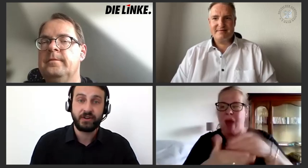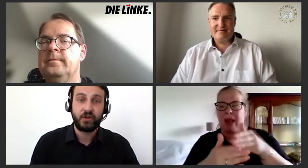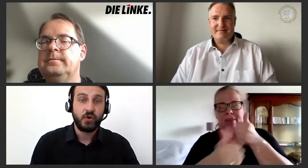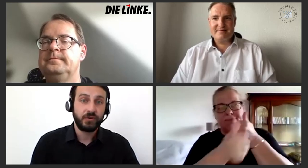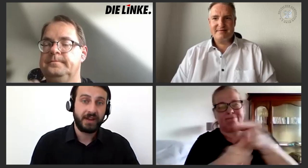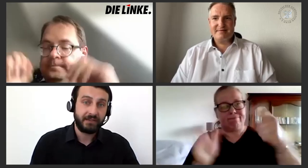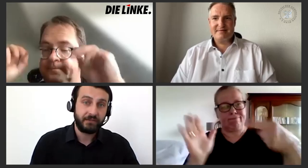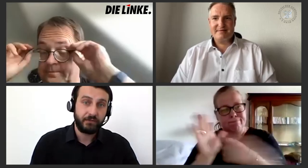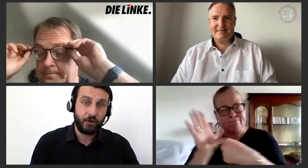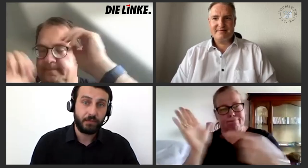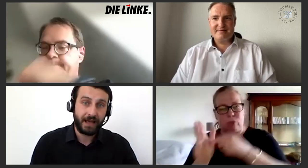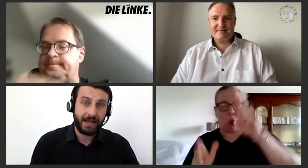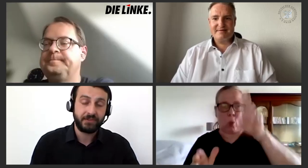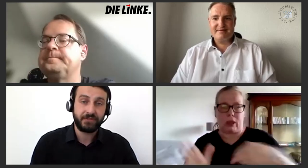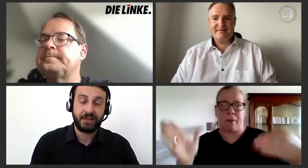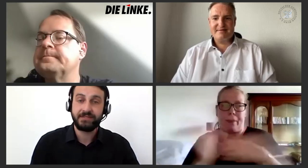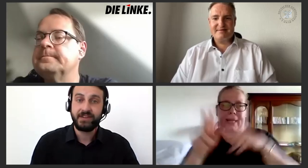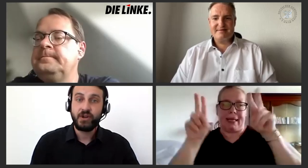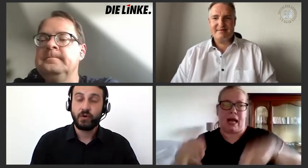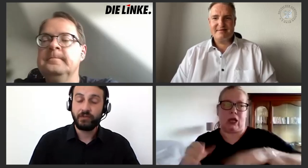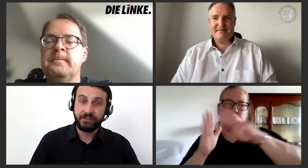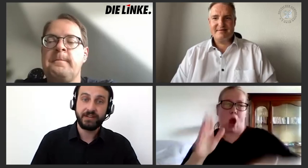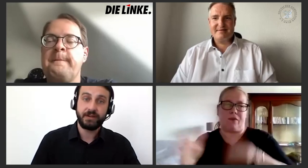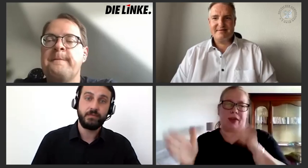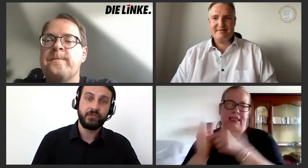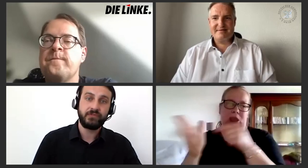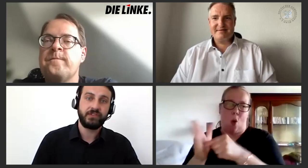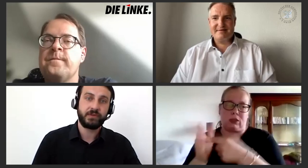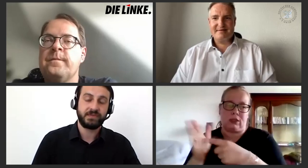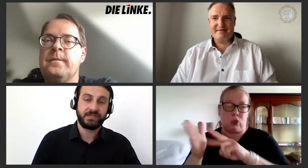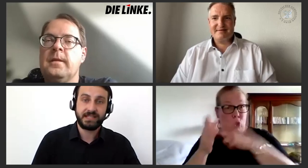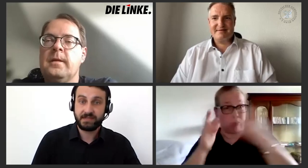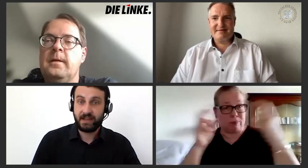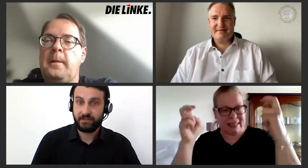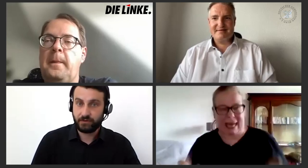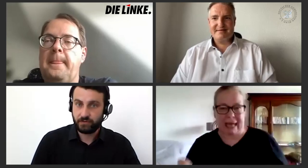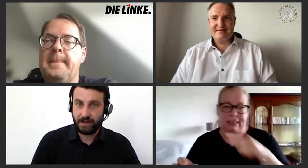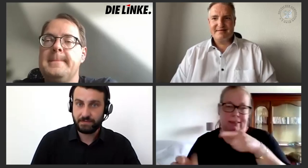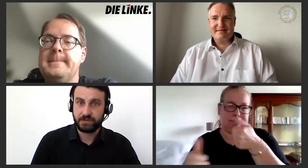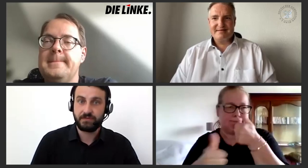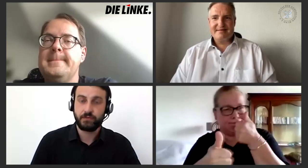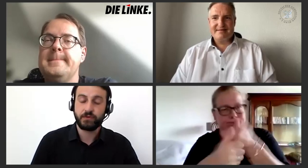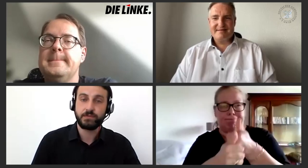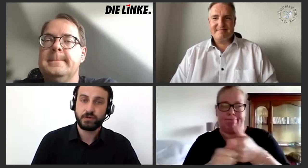sehr unzureichend und nach wie vor bleibt das alles und wir müssen diesem Gesetz, was einfach